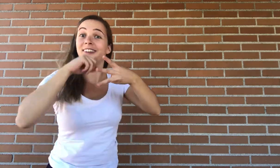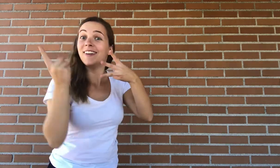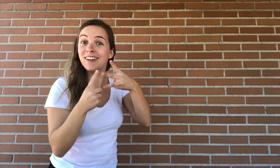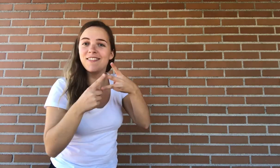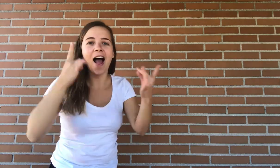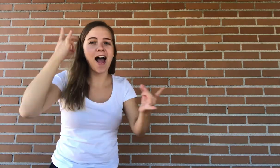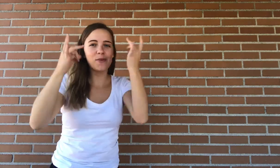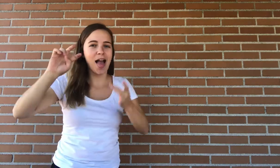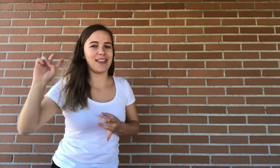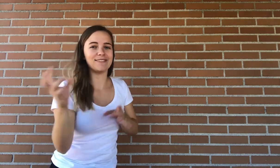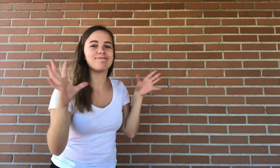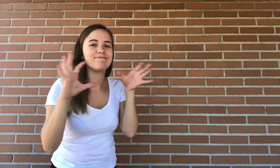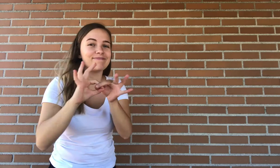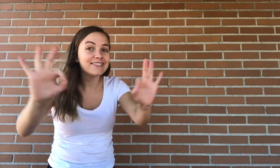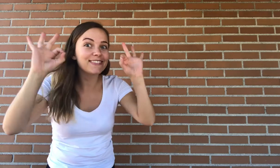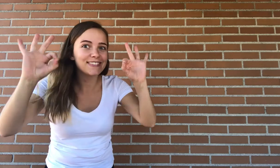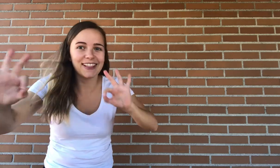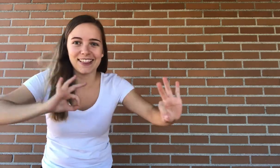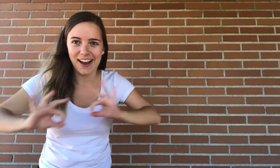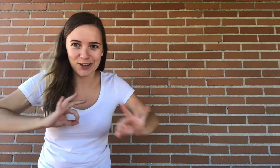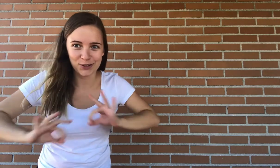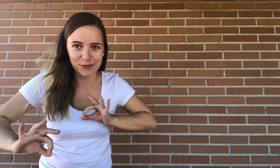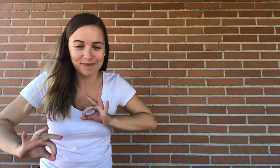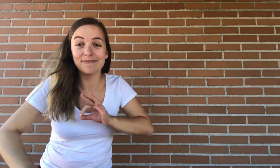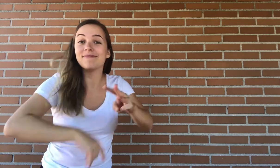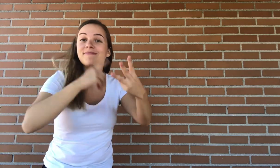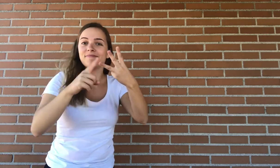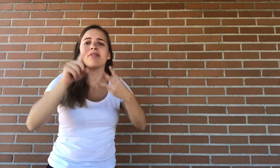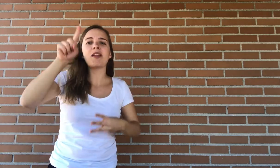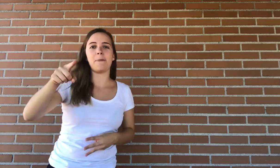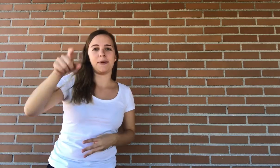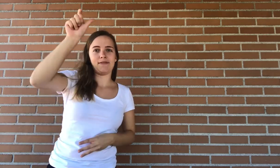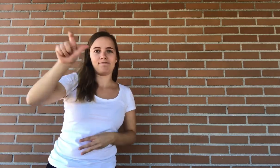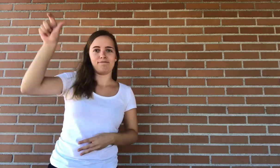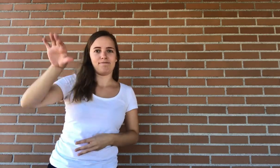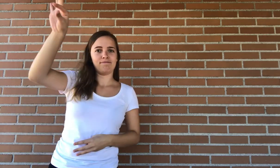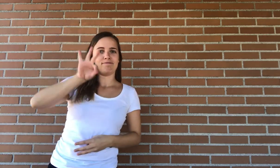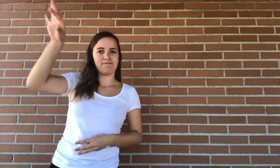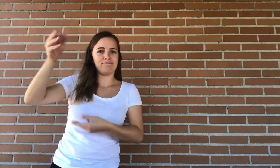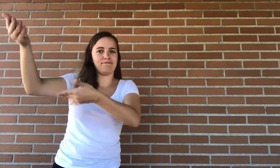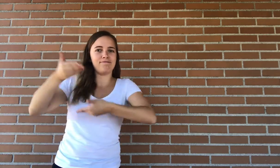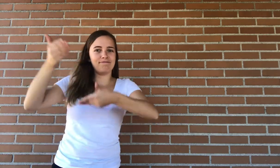En segundo lugar, actividades relacionadas con el mundo del teatro; y en tercer lugar, ponentes invitados,